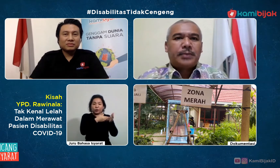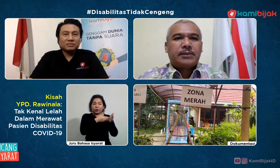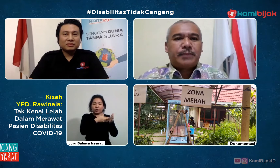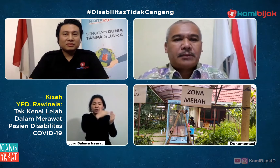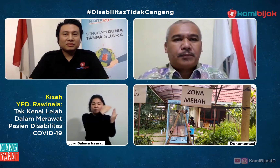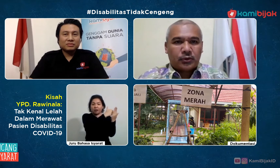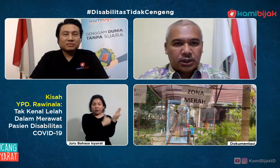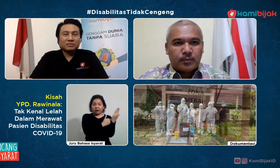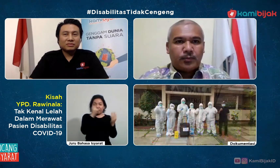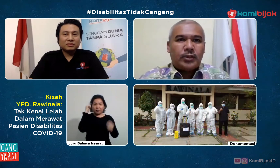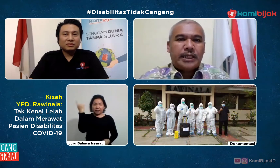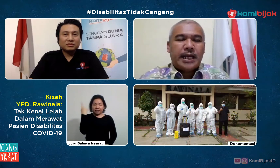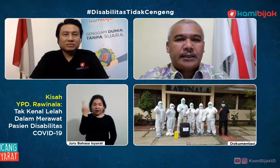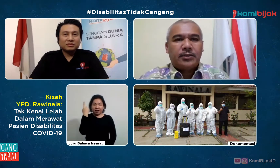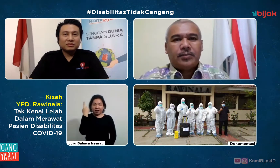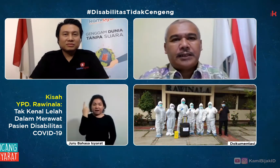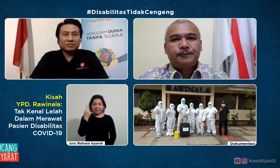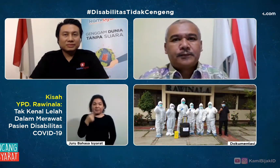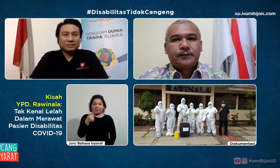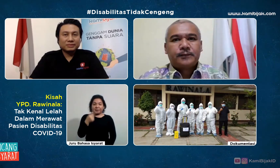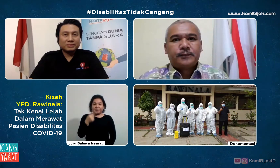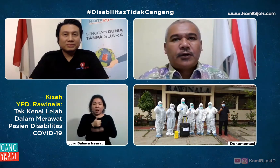untuk mempercepat proses pemulihan daripada ini.